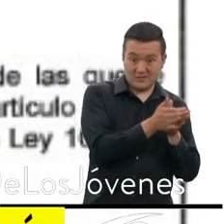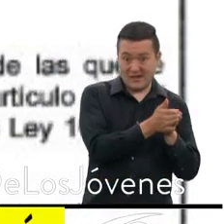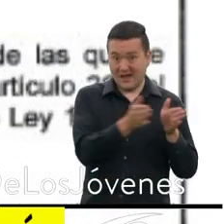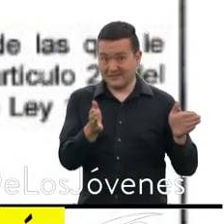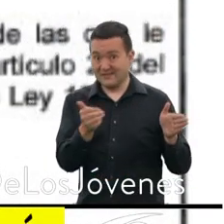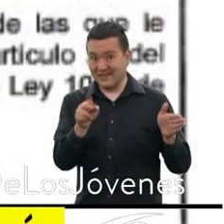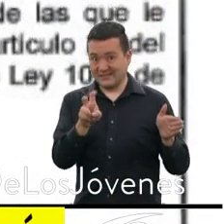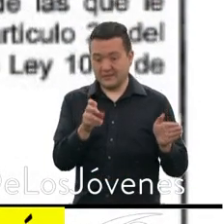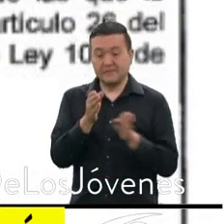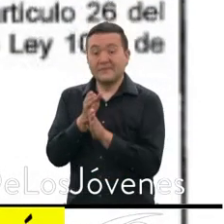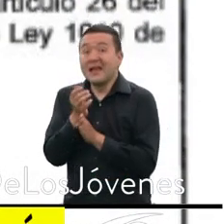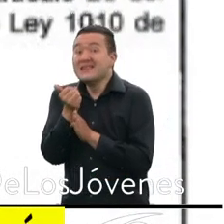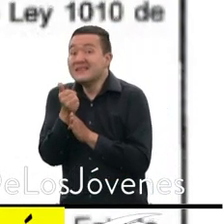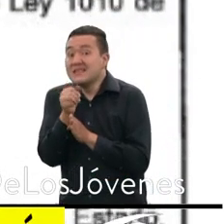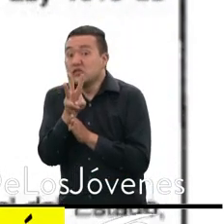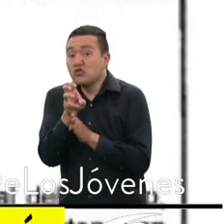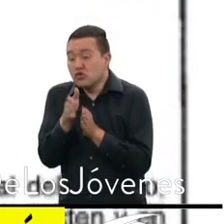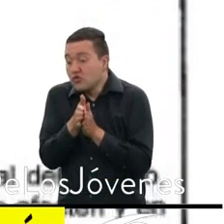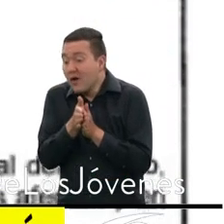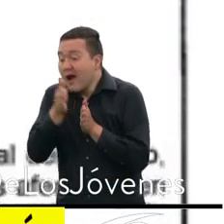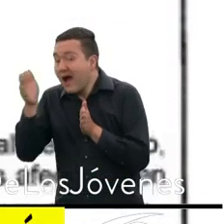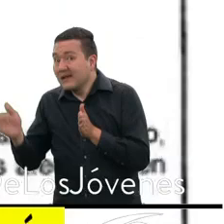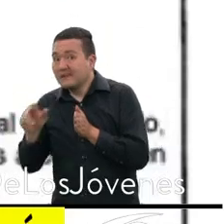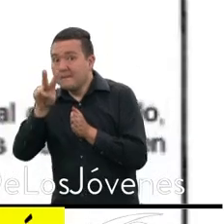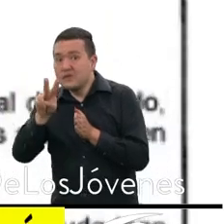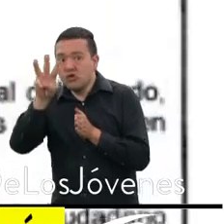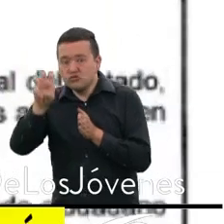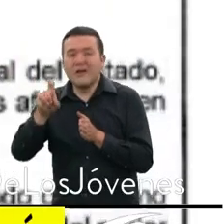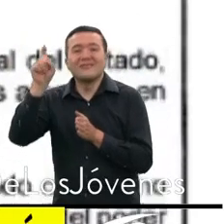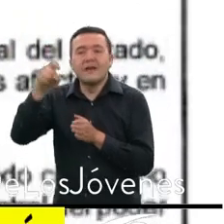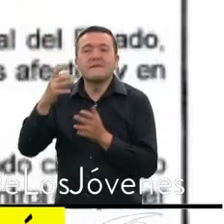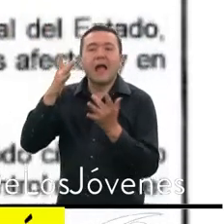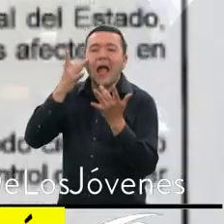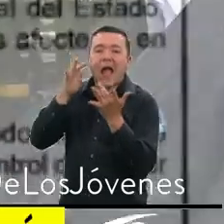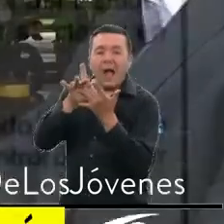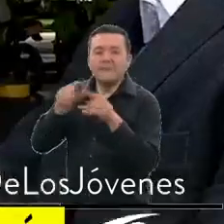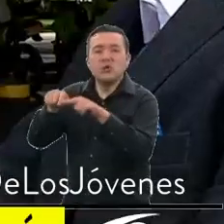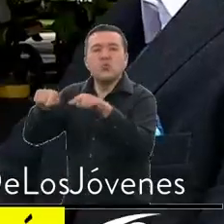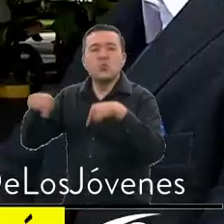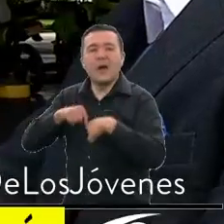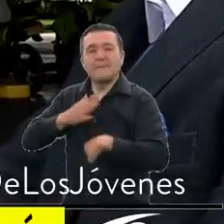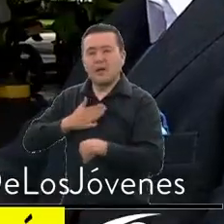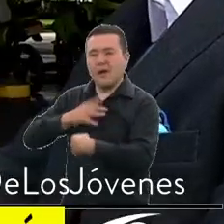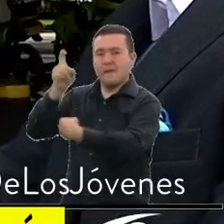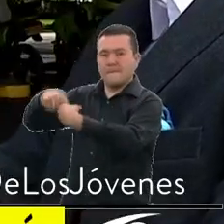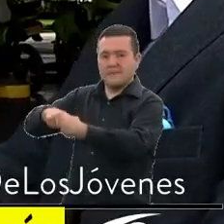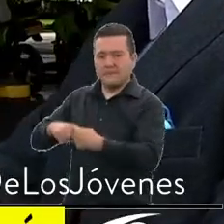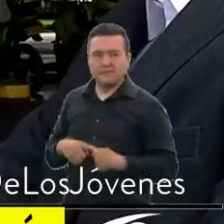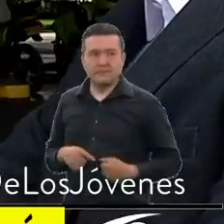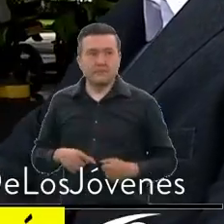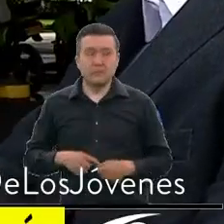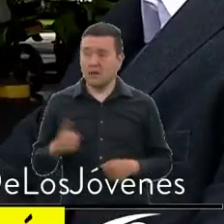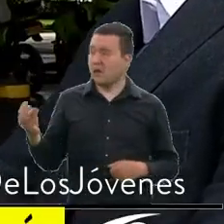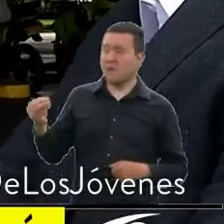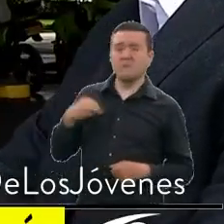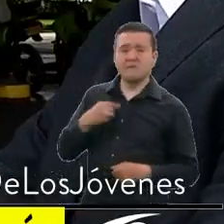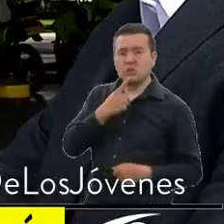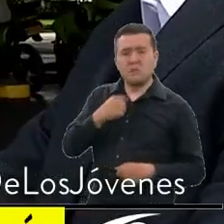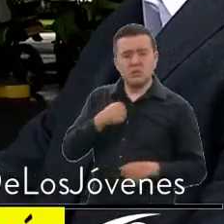distintos, hay unos controles de la registraduría. ))) esta resolución no cobija los jóvenes entre 18 años y 28